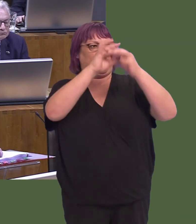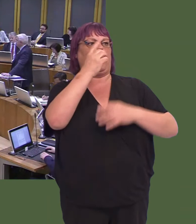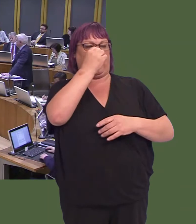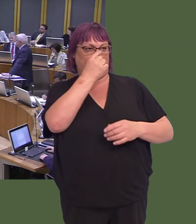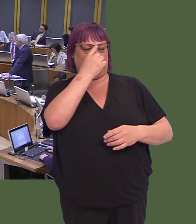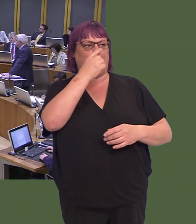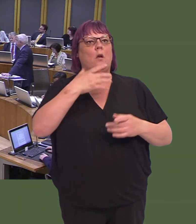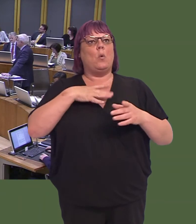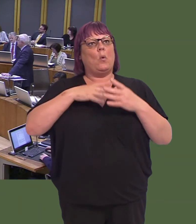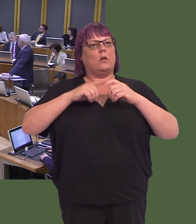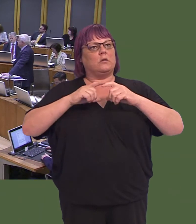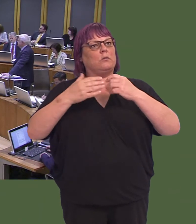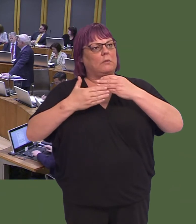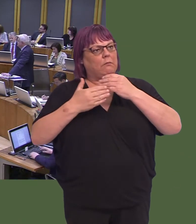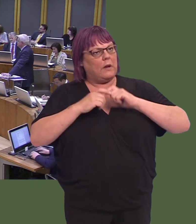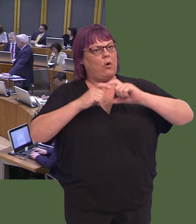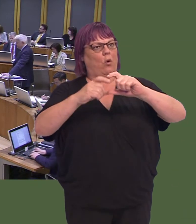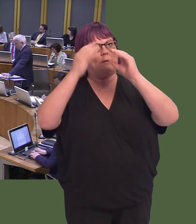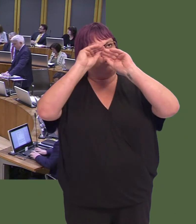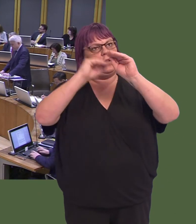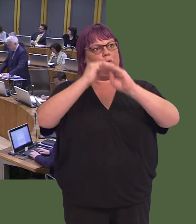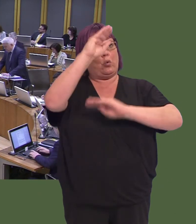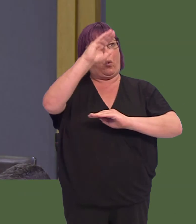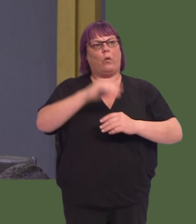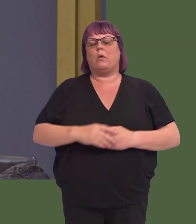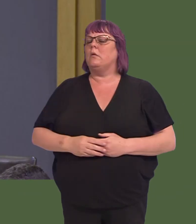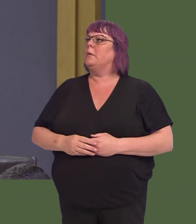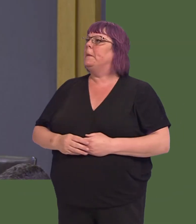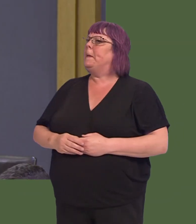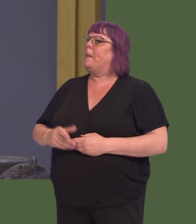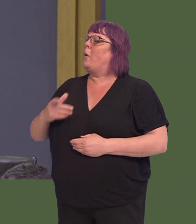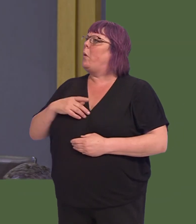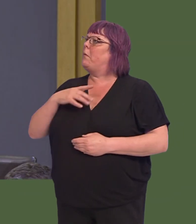Si‚n Gwenllian AM: Mi fyddwch chi'n ymwybodol, wrth gwrs, fy mod i wedi bod yn blaenoriaethu